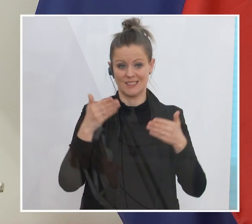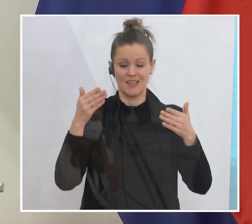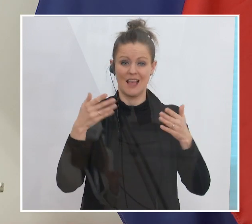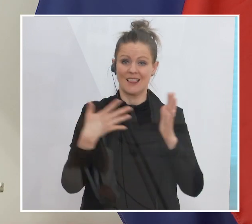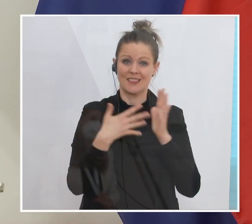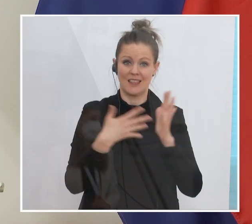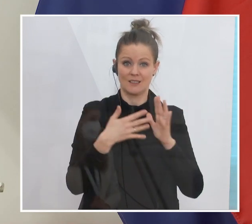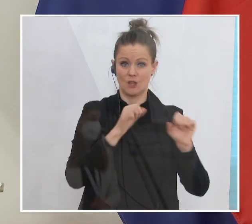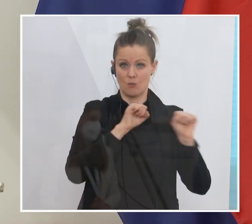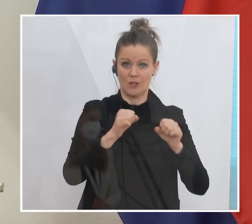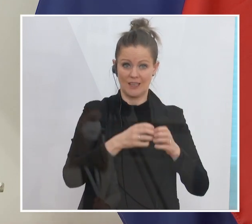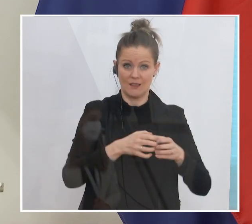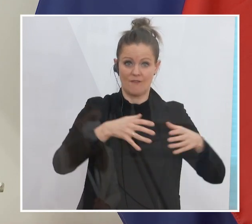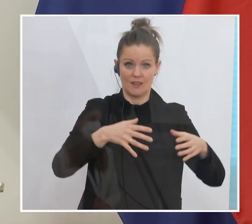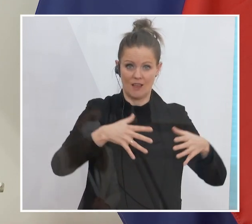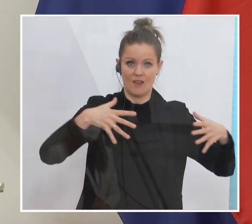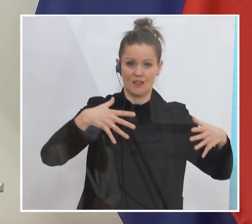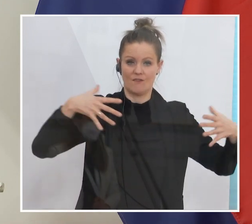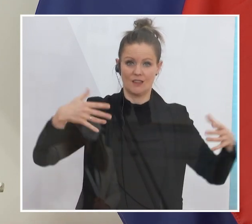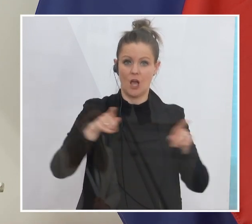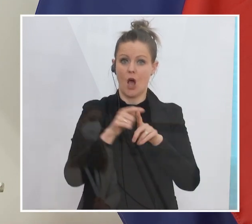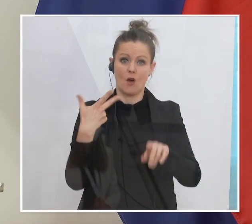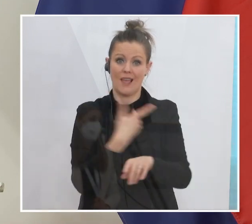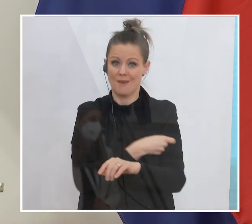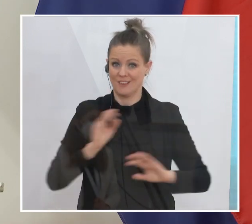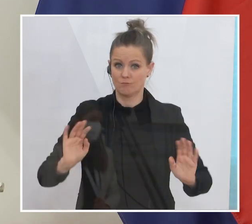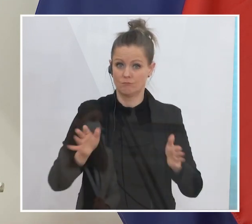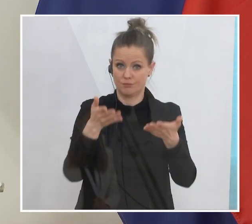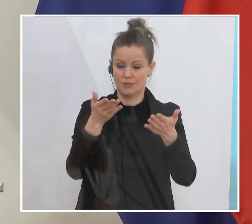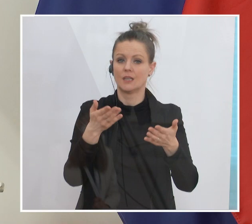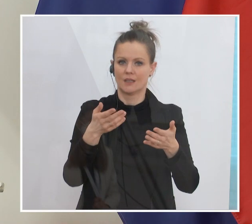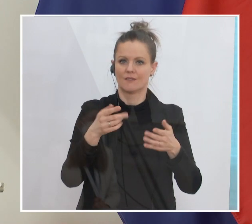ausbauen und gleichzeitig halt auch das Impfen vorantreiben, um über diese Zeit drüber zu kommen.